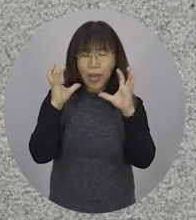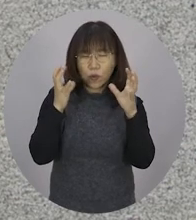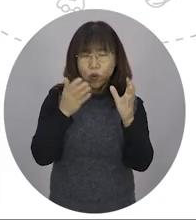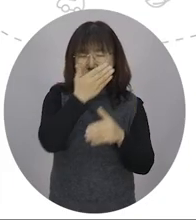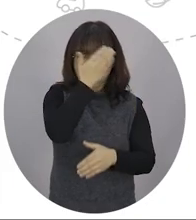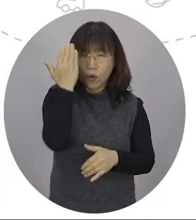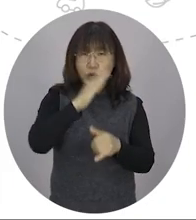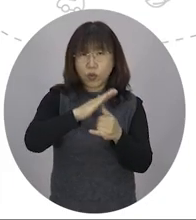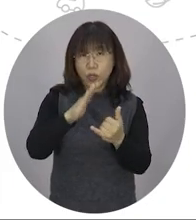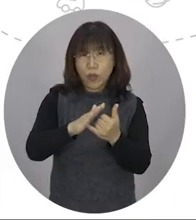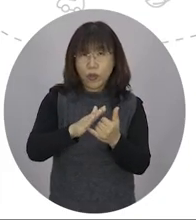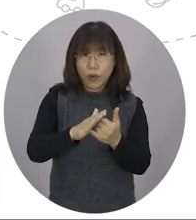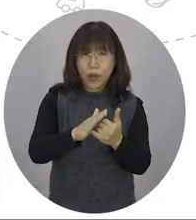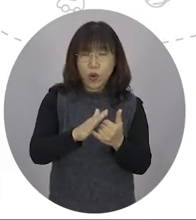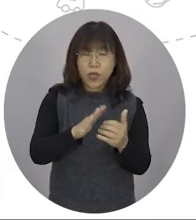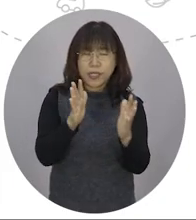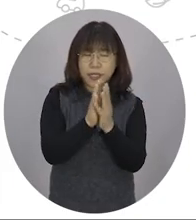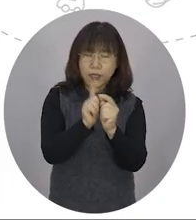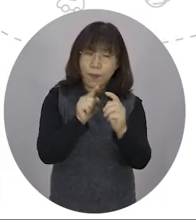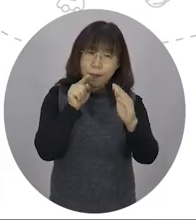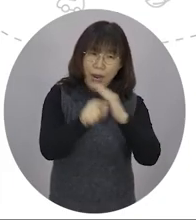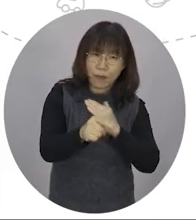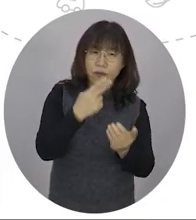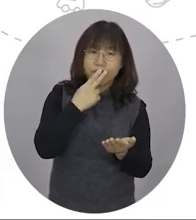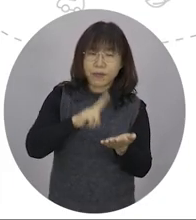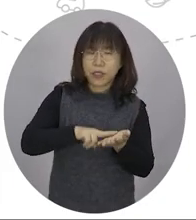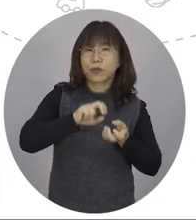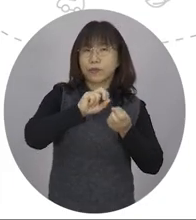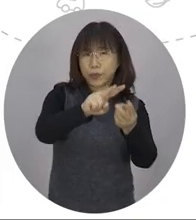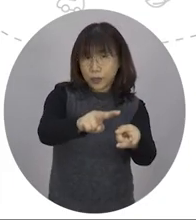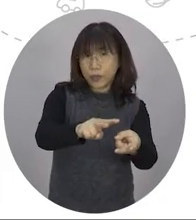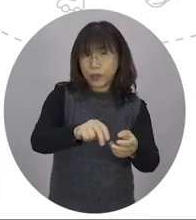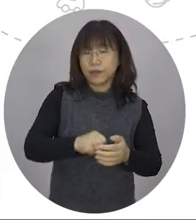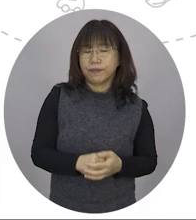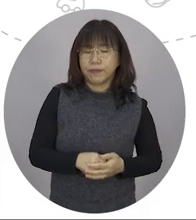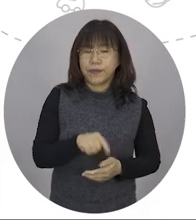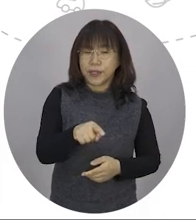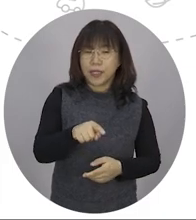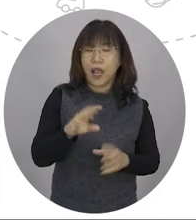江西区庁 児童青少年課に 訪問または郵便で提出してください。